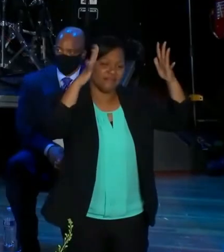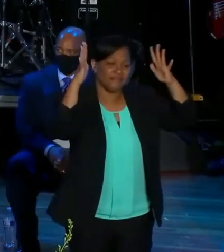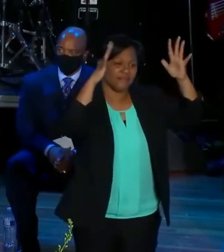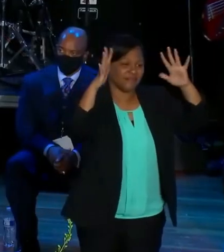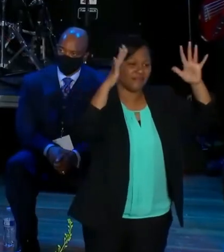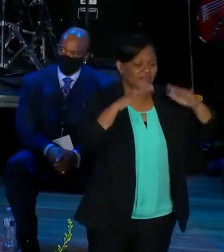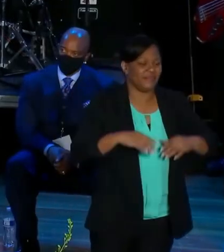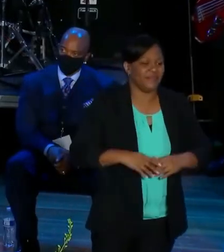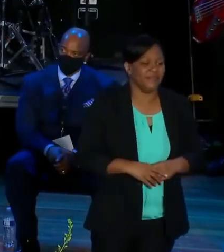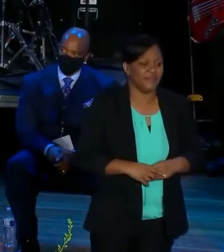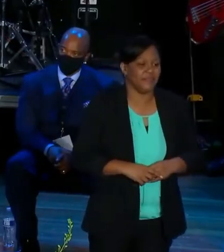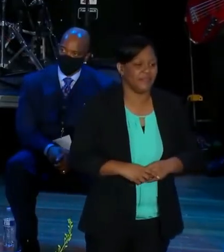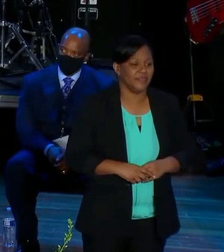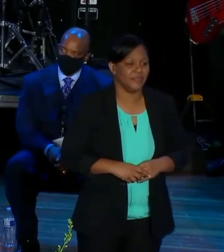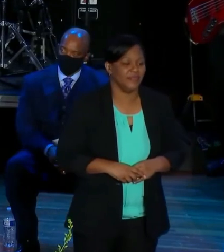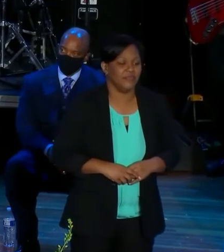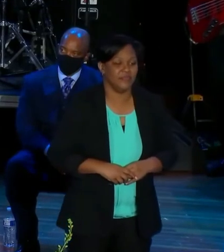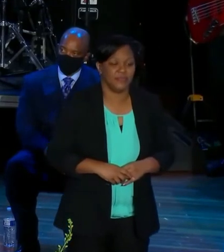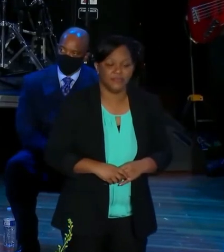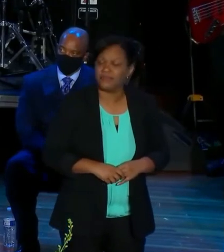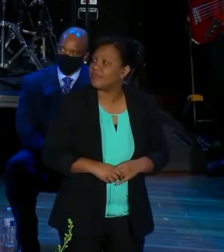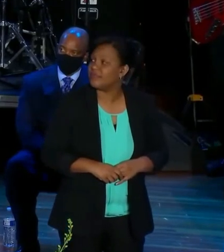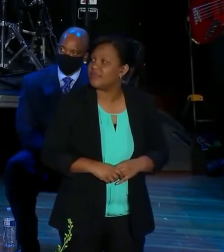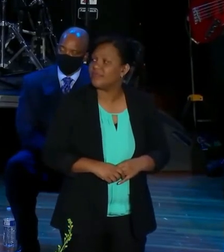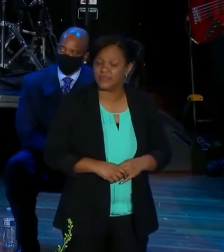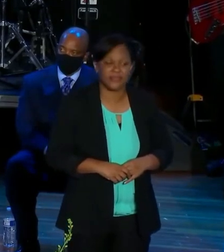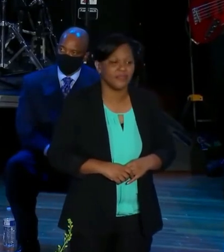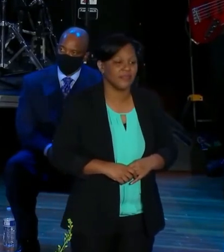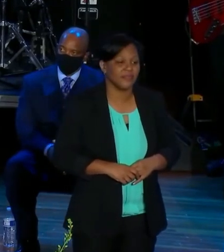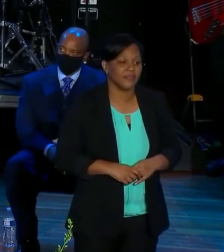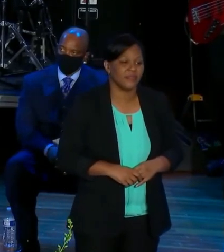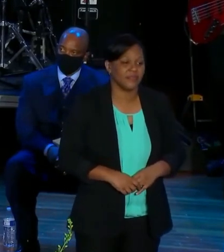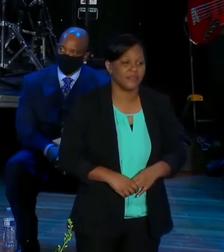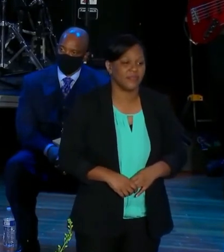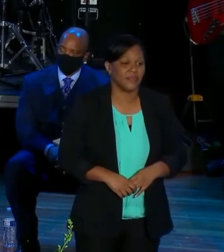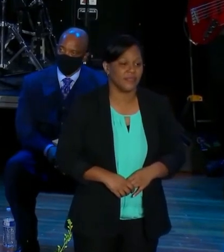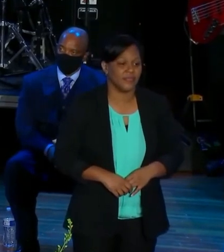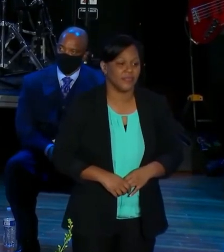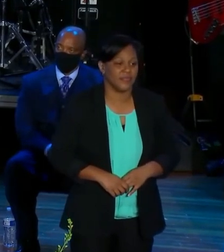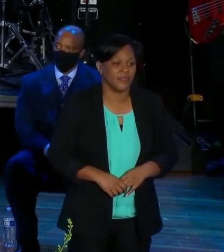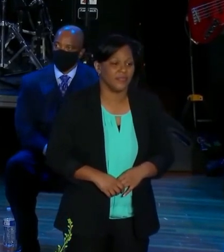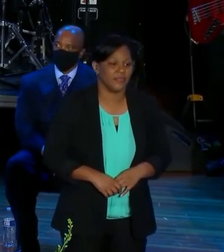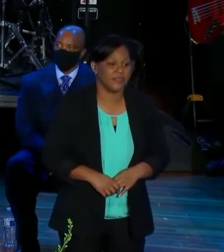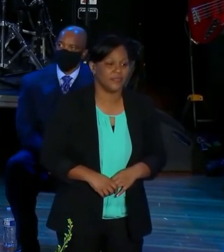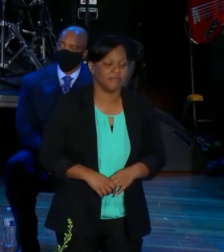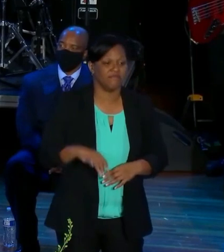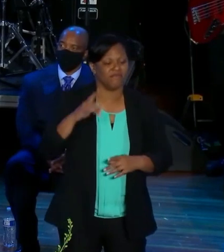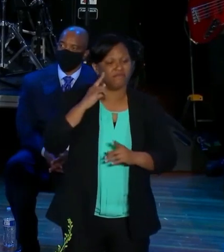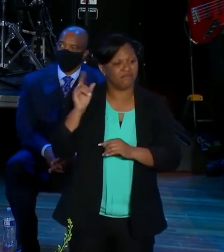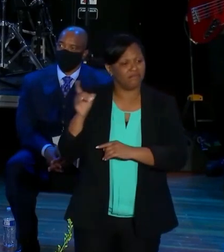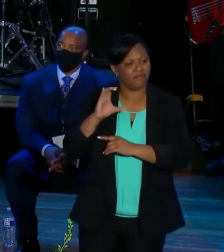Men det är som advokat Crump har sagt - jag är en sådan som blivit indragen en hel del i